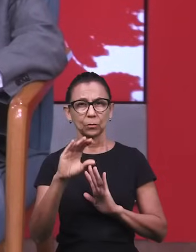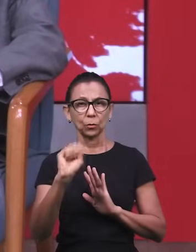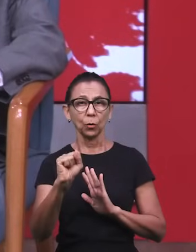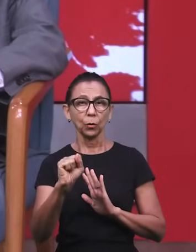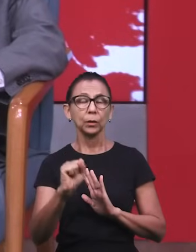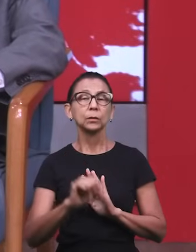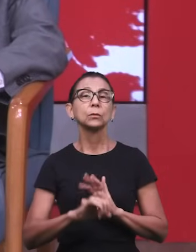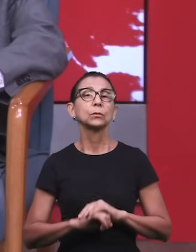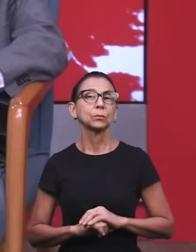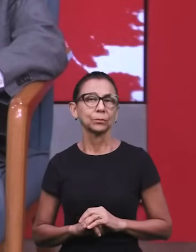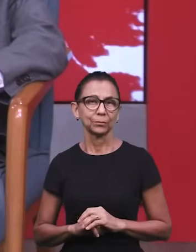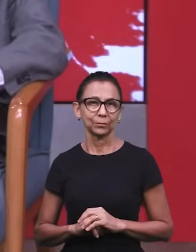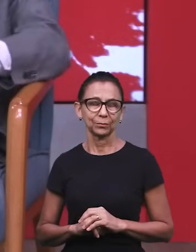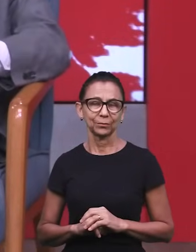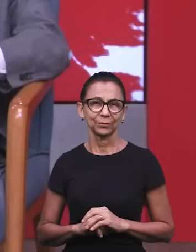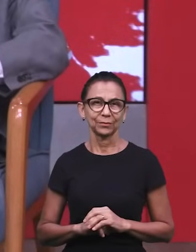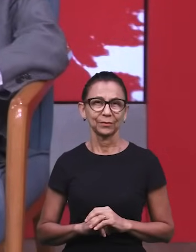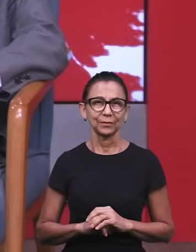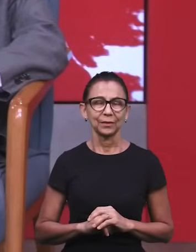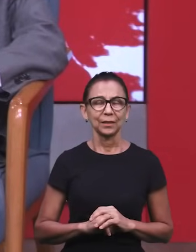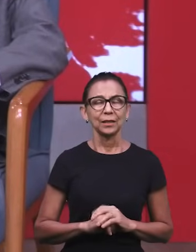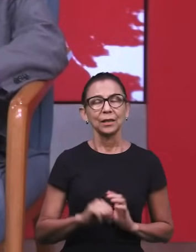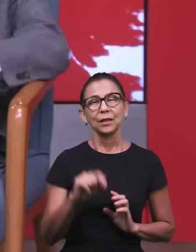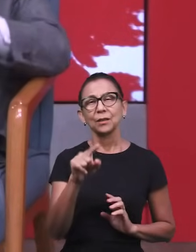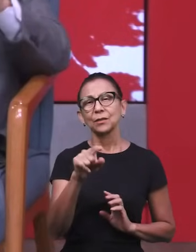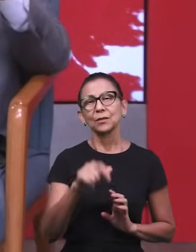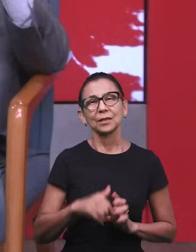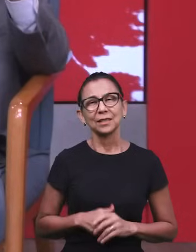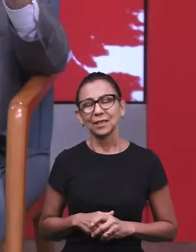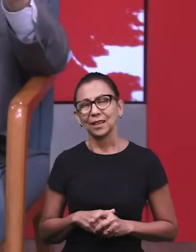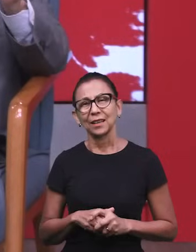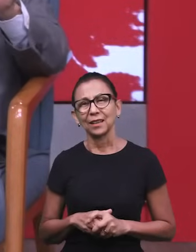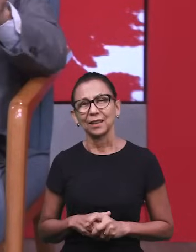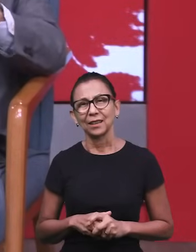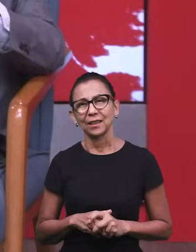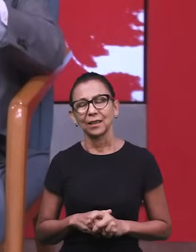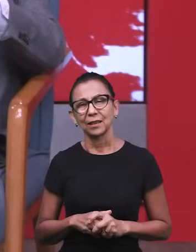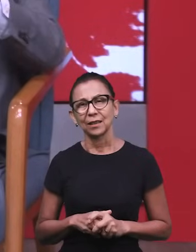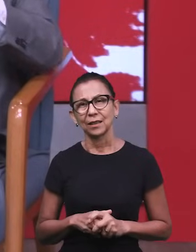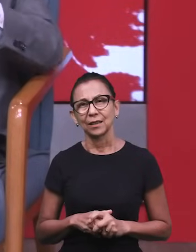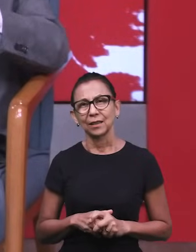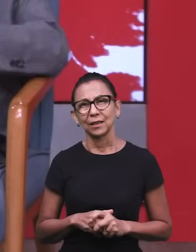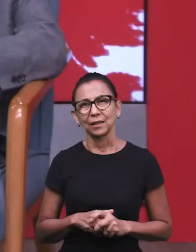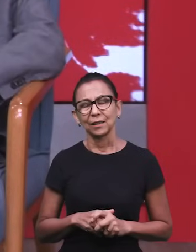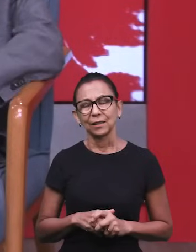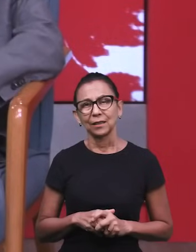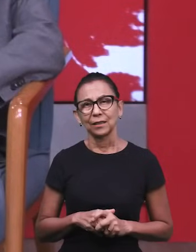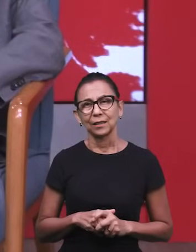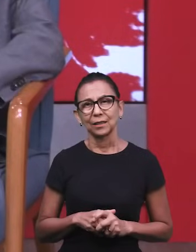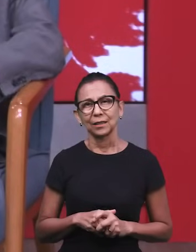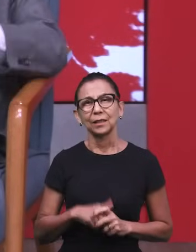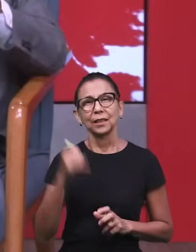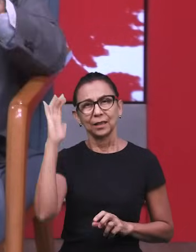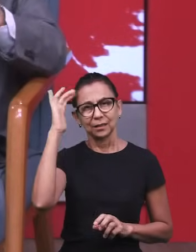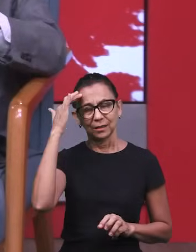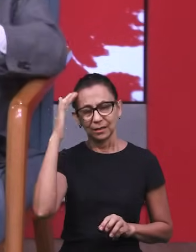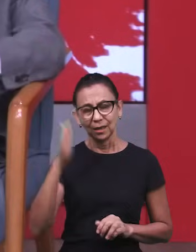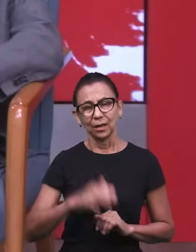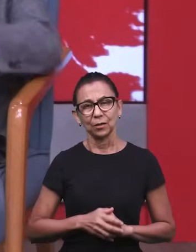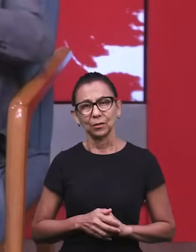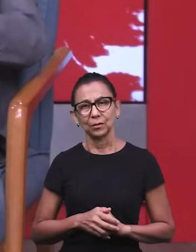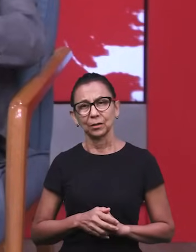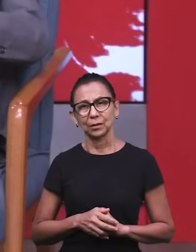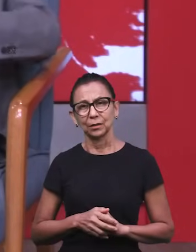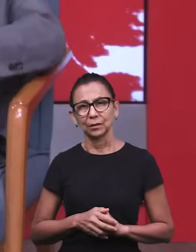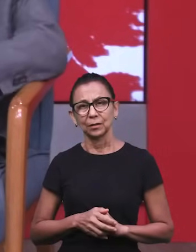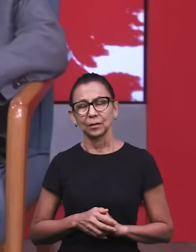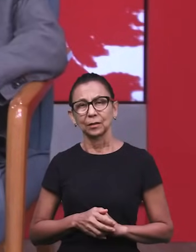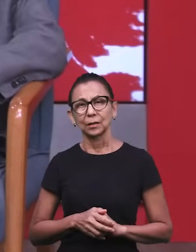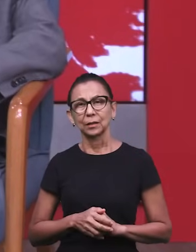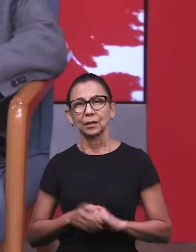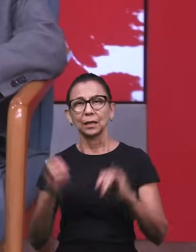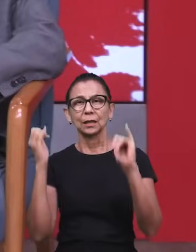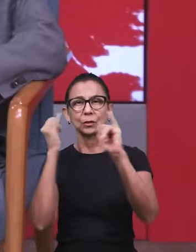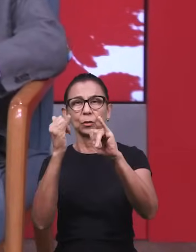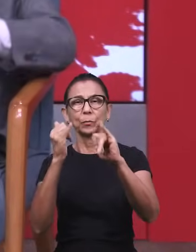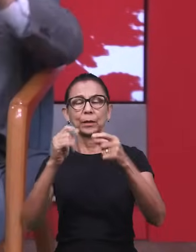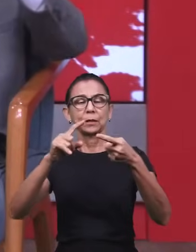Capítulo 8 quem pode negar quem pode negar que as trombetas são avisos e sinais nós quando pegamos